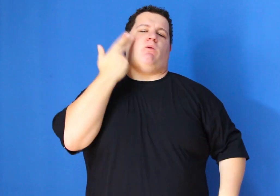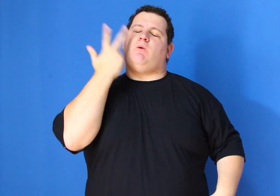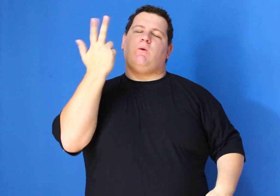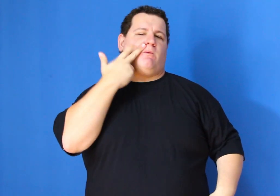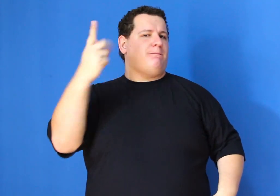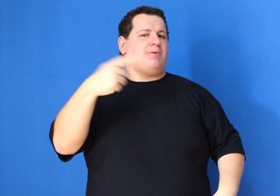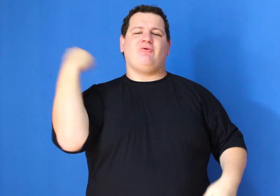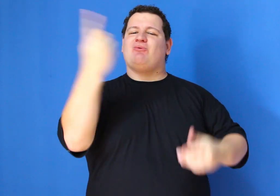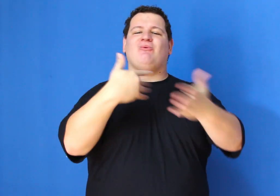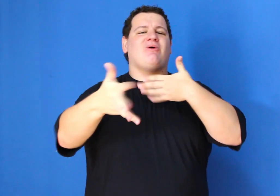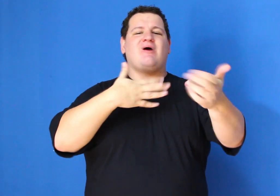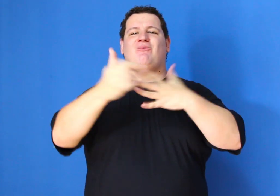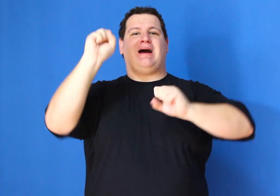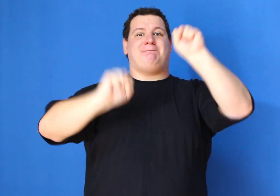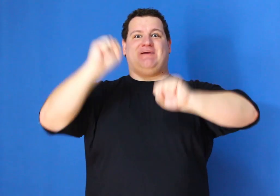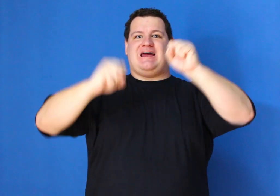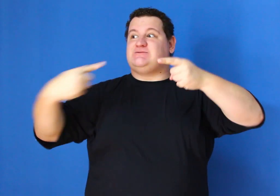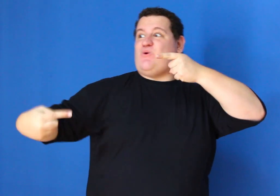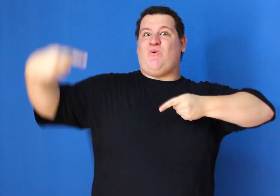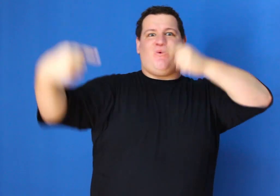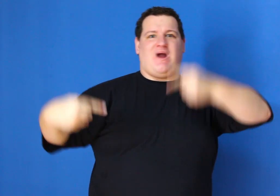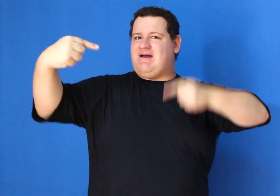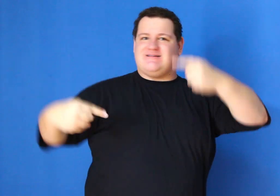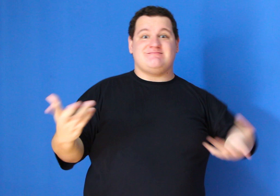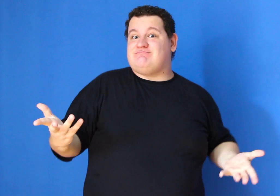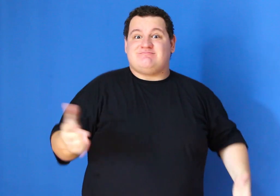É tão comum que uma empresa ter outra concorrente rival.